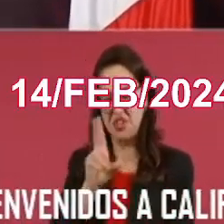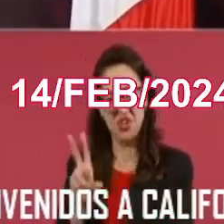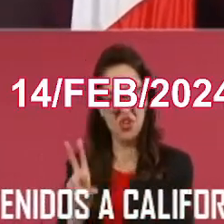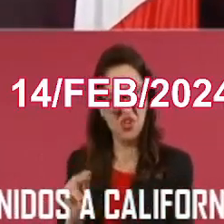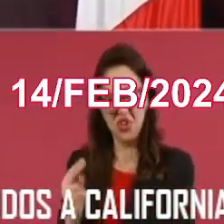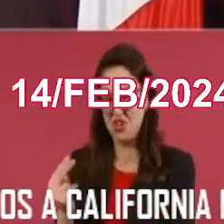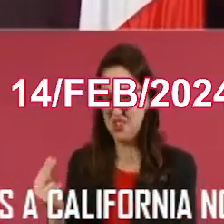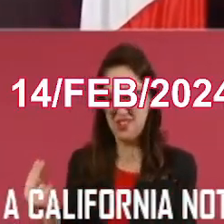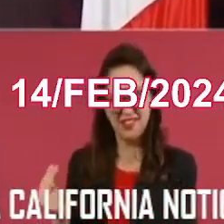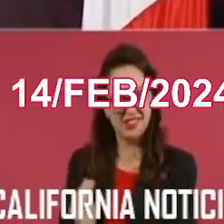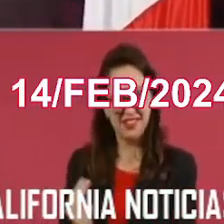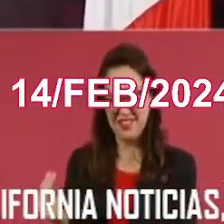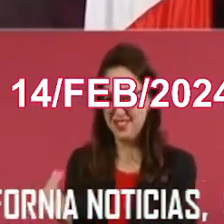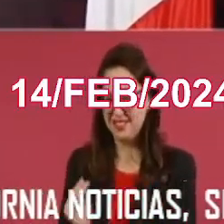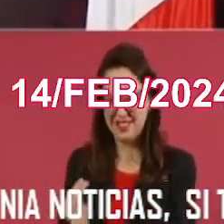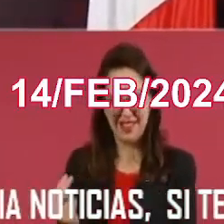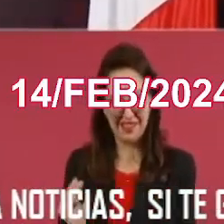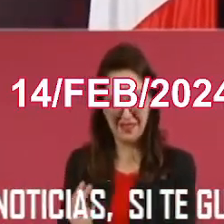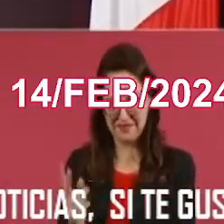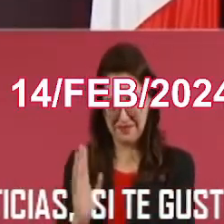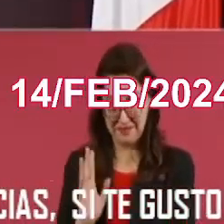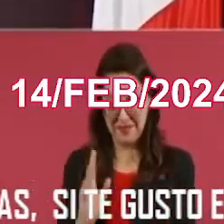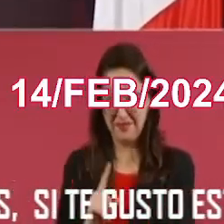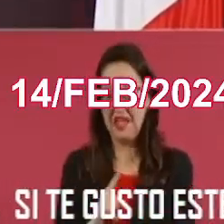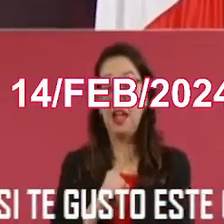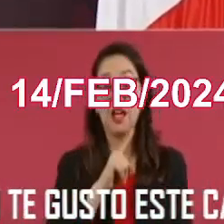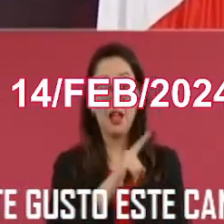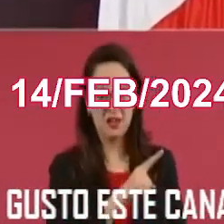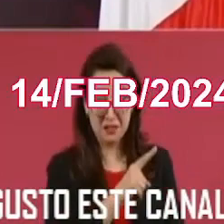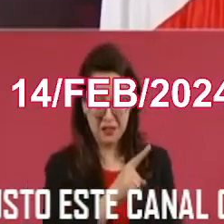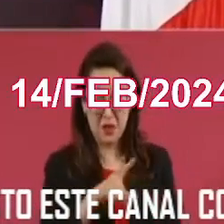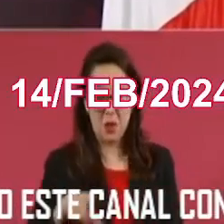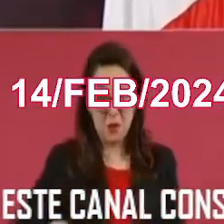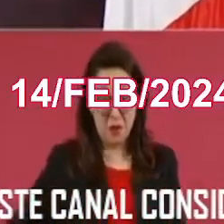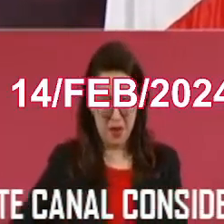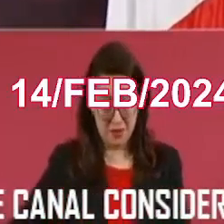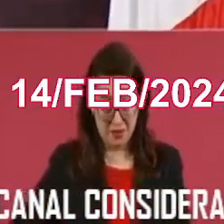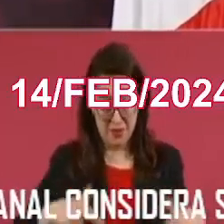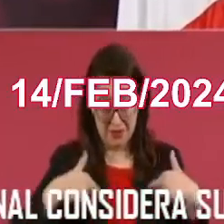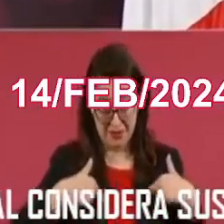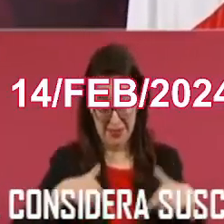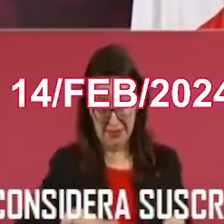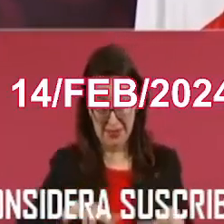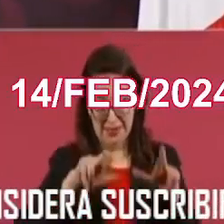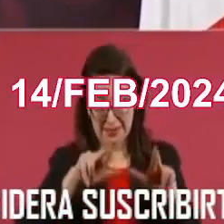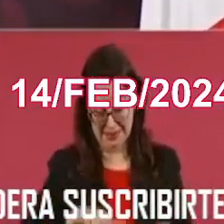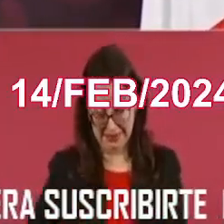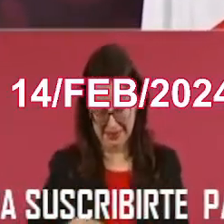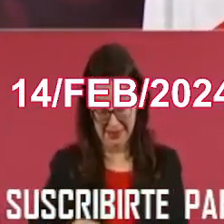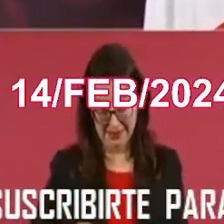estado y podrá